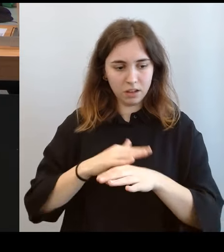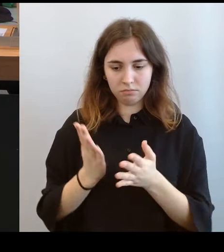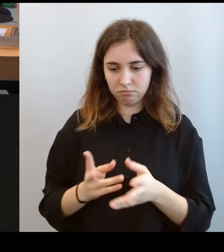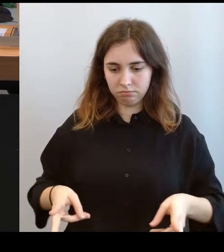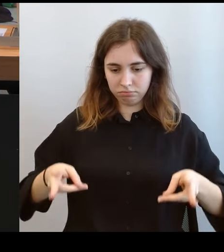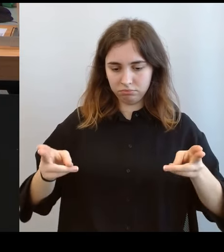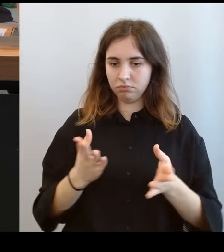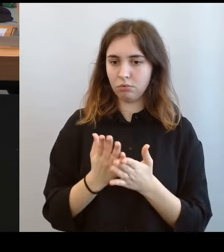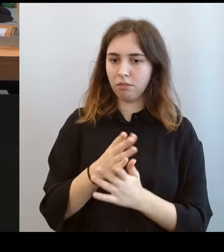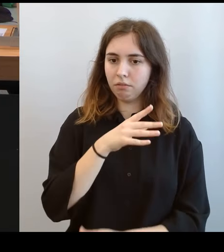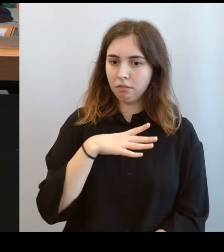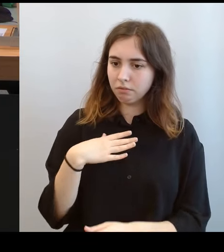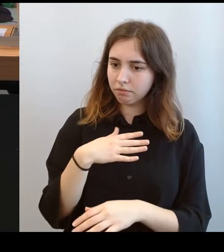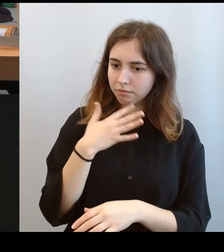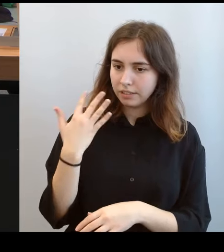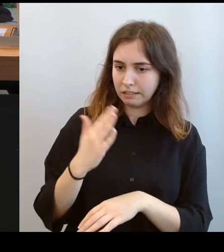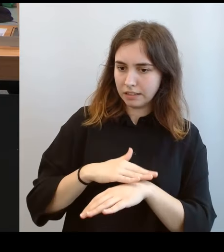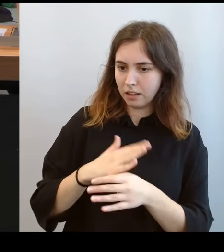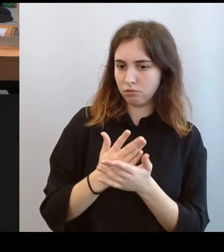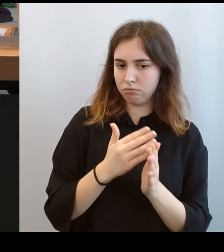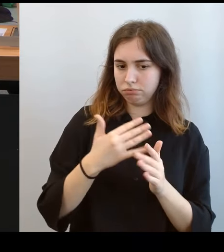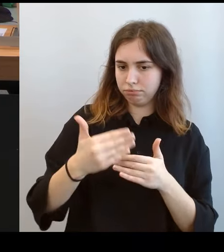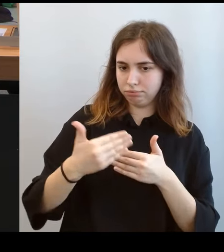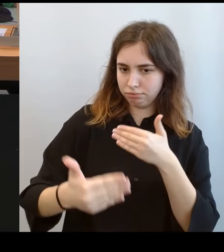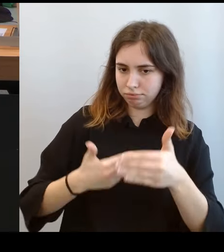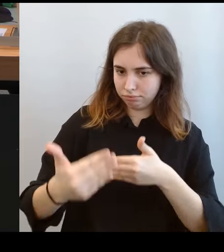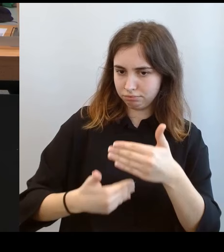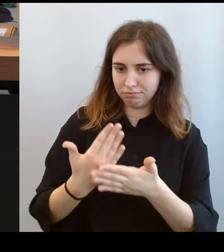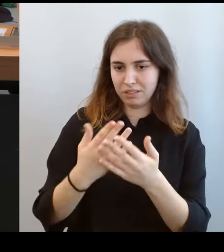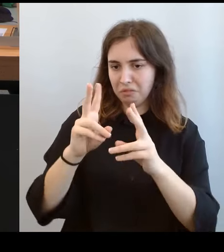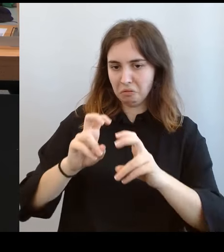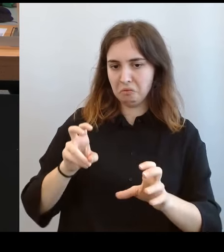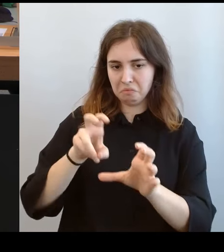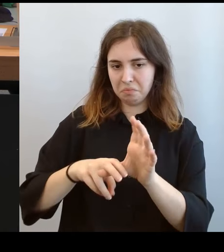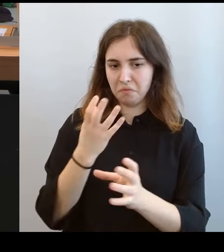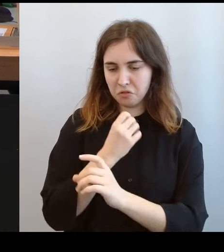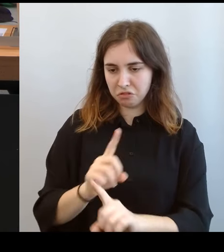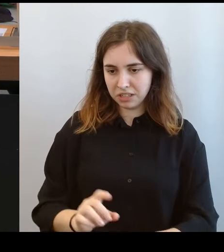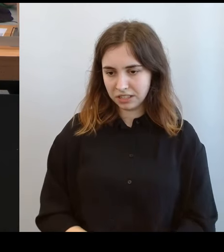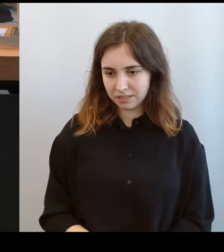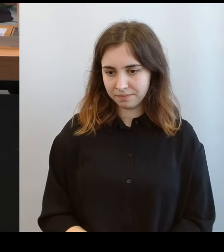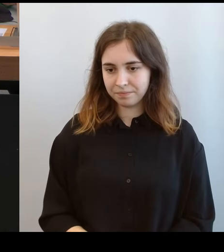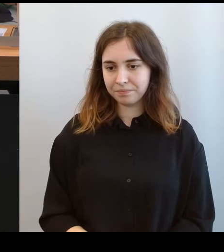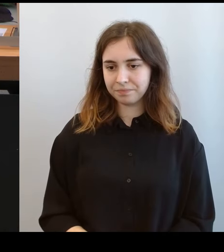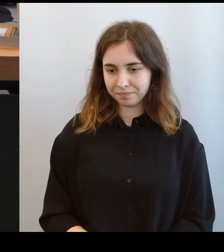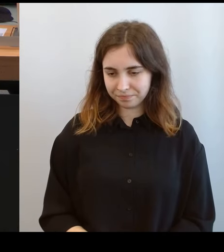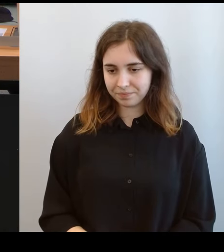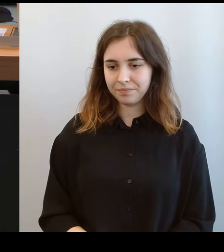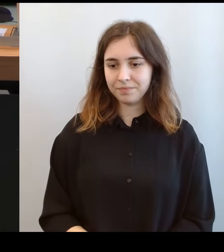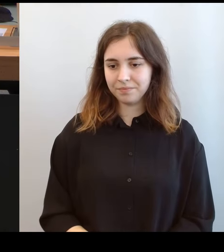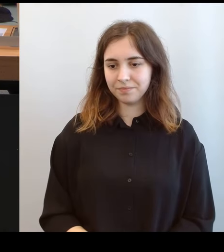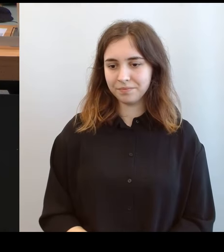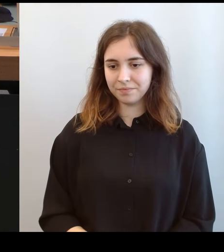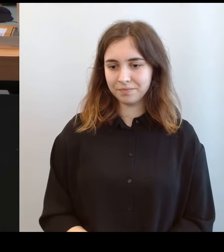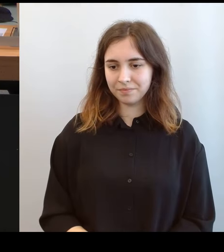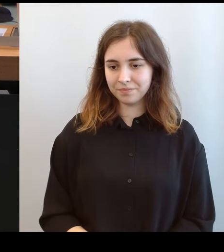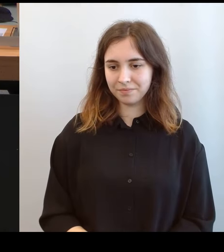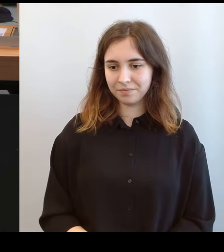mehr an dieser Untersuchung teilnimmt. Ich würde mich daher freuen, wenn wir fraktionsübergreifend diesen Beschluss zur Verbesserung der Vorsorge und Prävention für junge